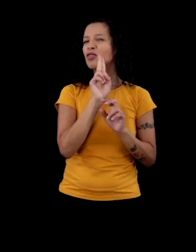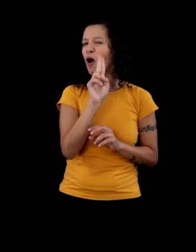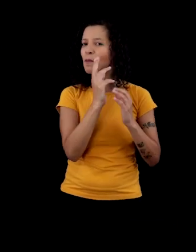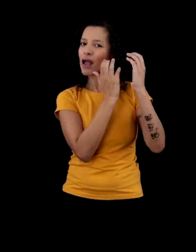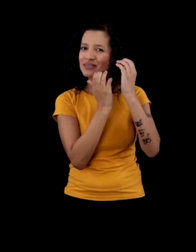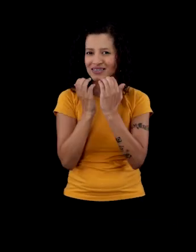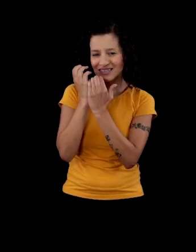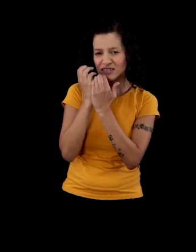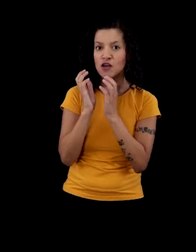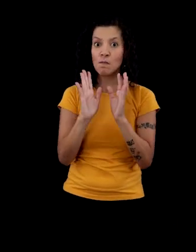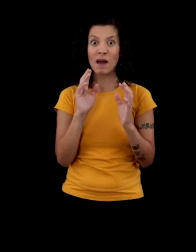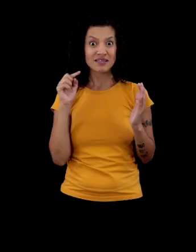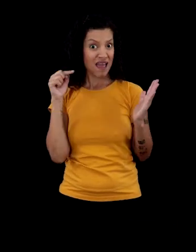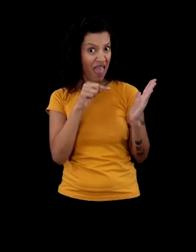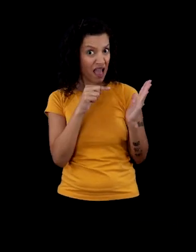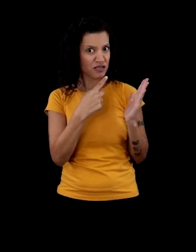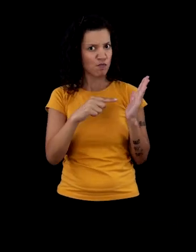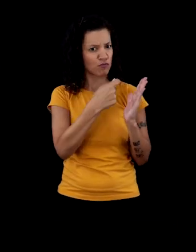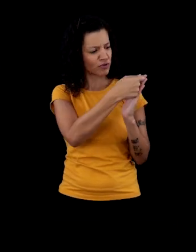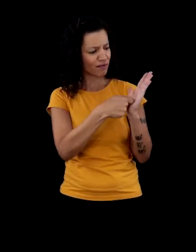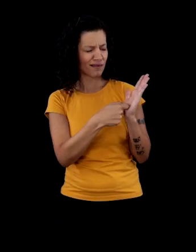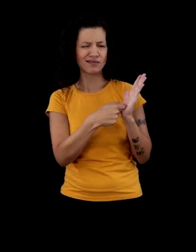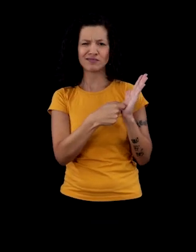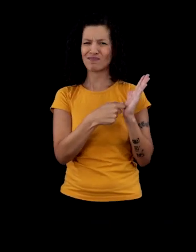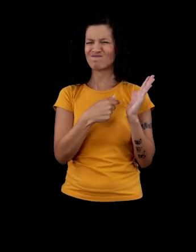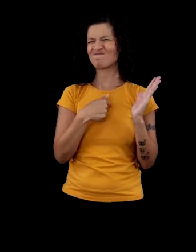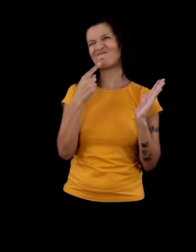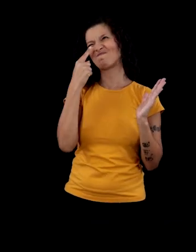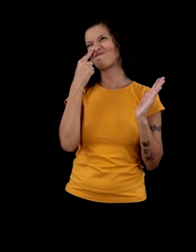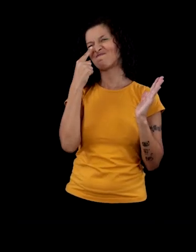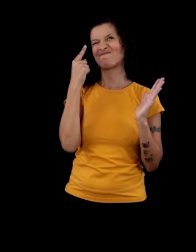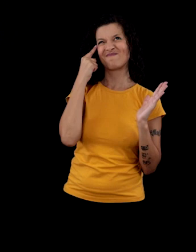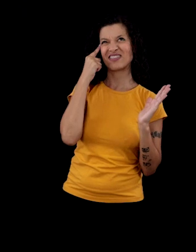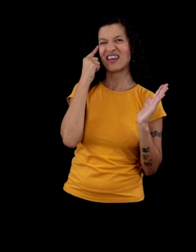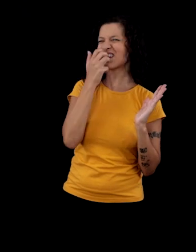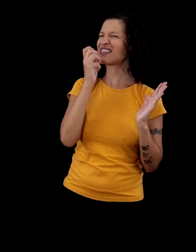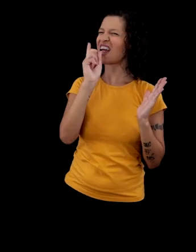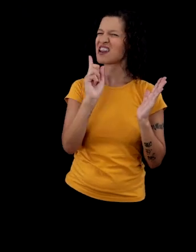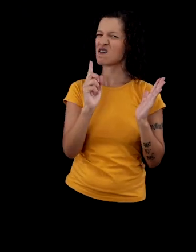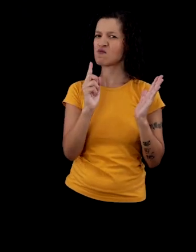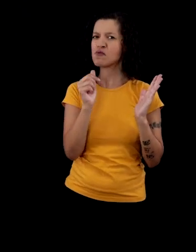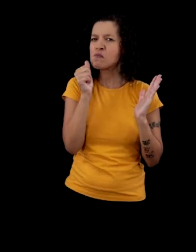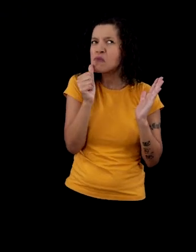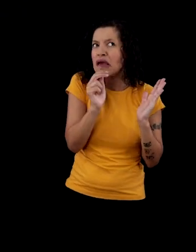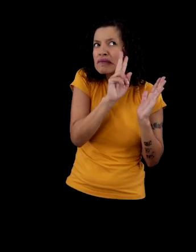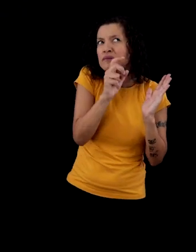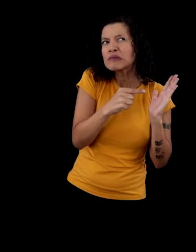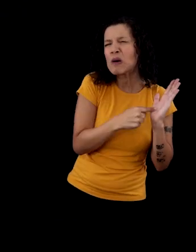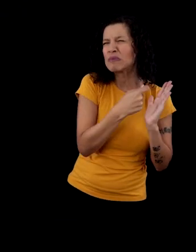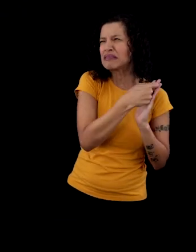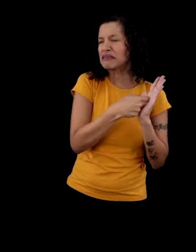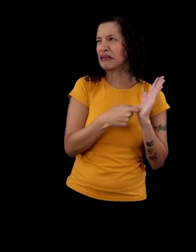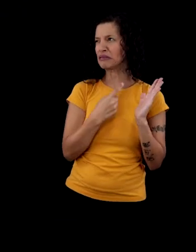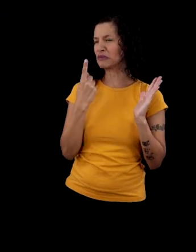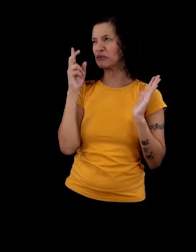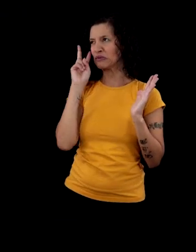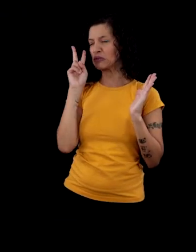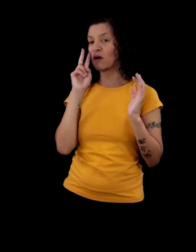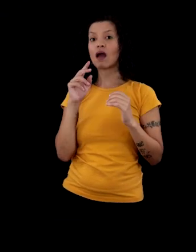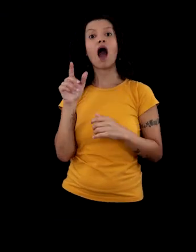Mas eu não queria cantar porque era eu cantando uma coisa de mulher, mas daí o Marco André disse: